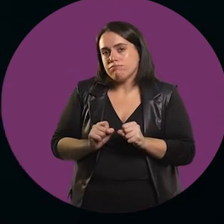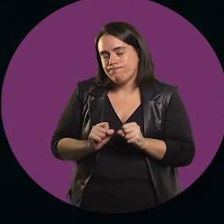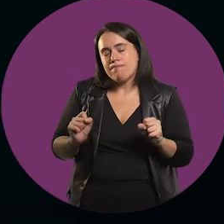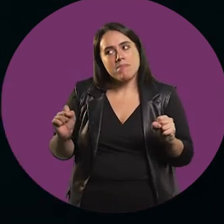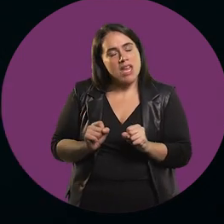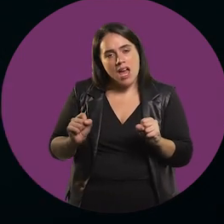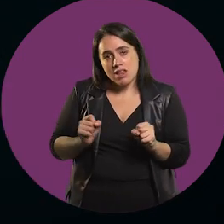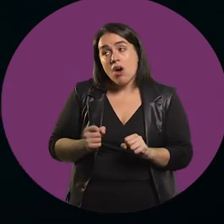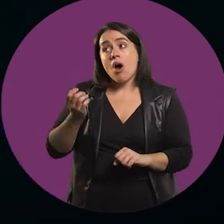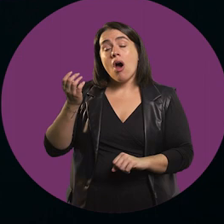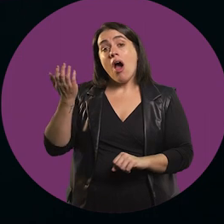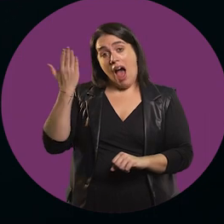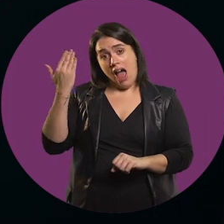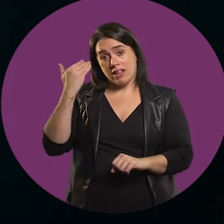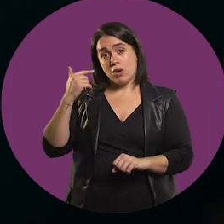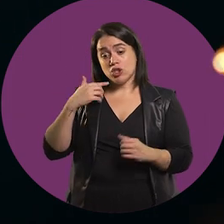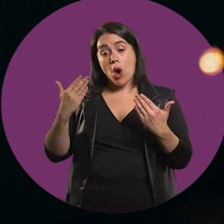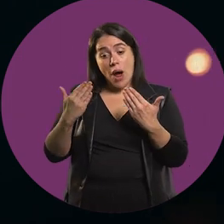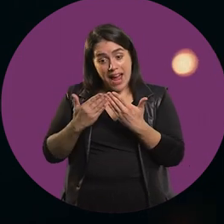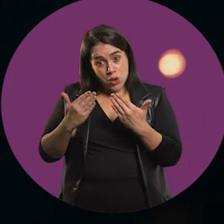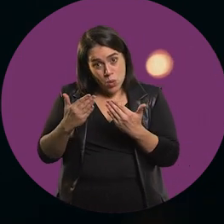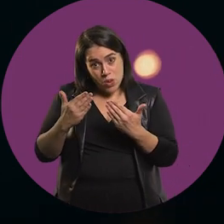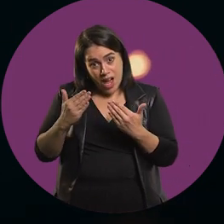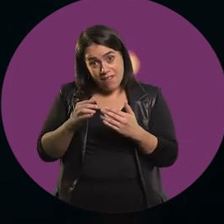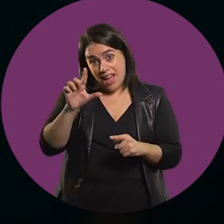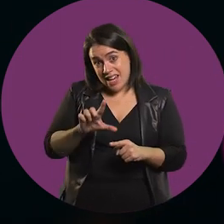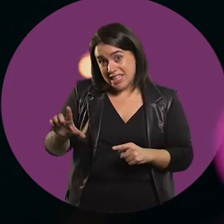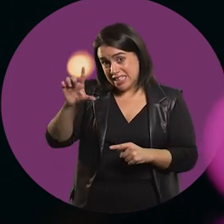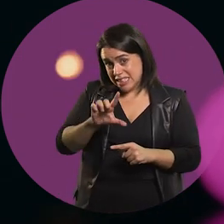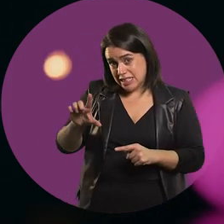Yo había tenido problemas para hacer materias como